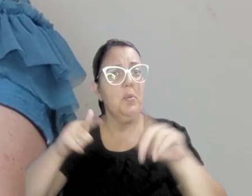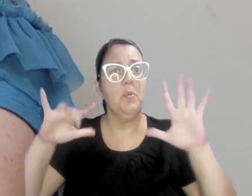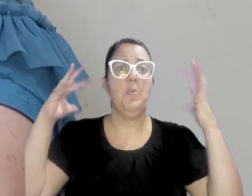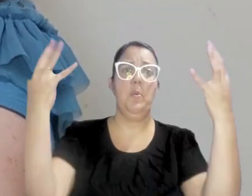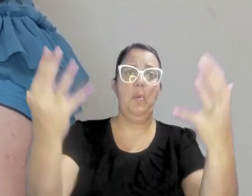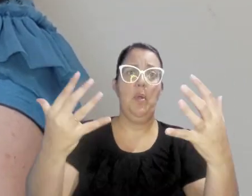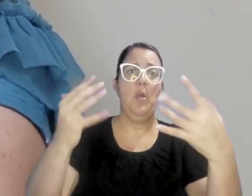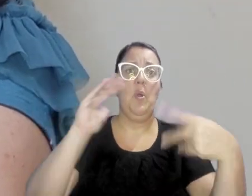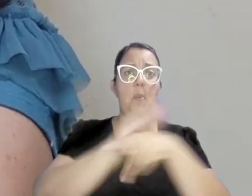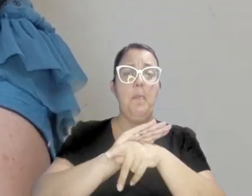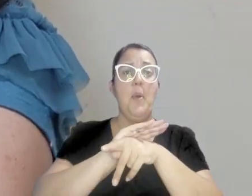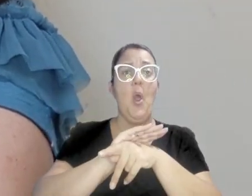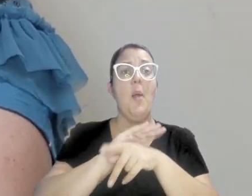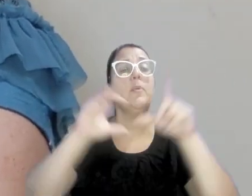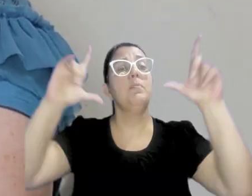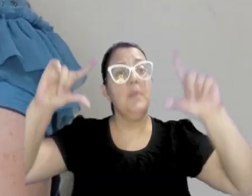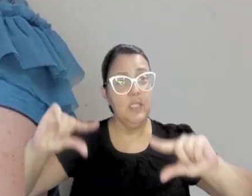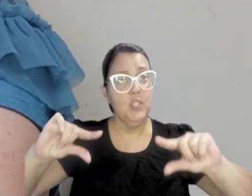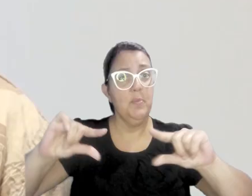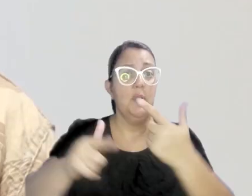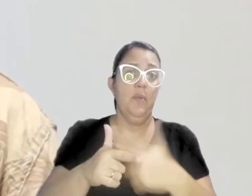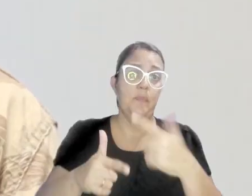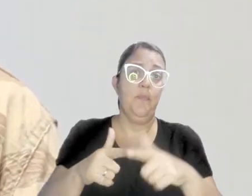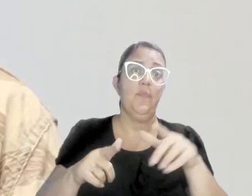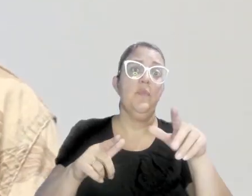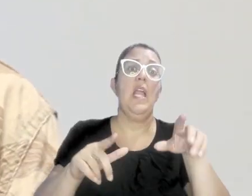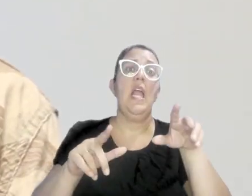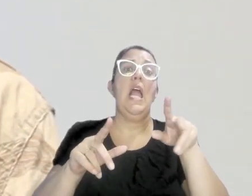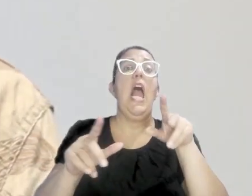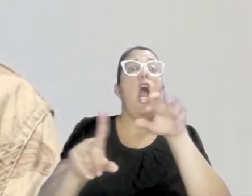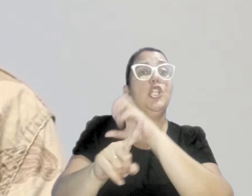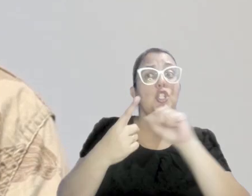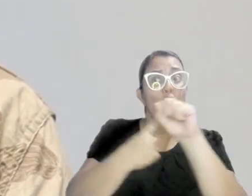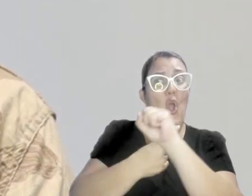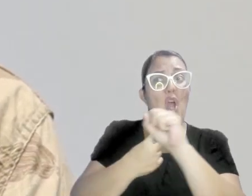ele faz diferença na compensação dos impactos. [Anderson Vicente - COPROD/Ibama] Na socioeconomia, a gente meio que é